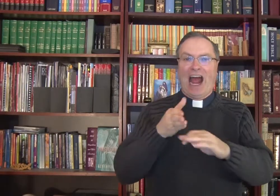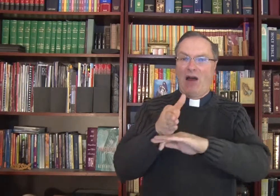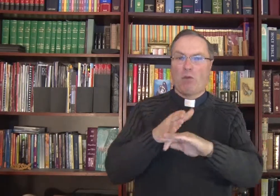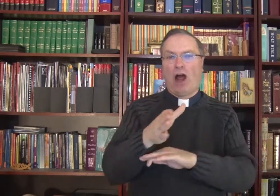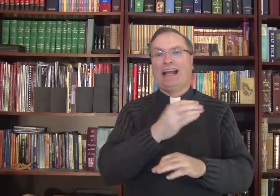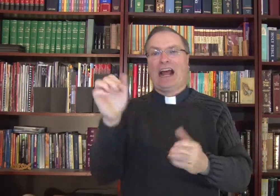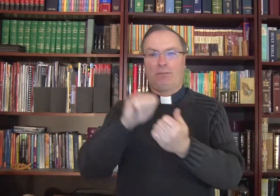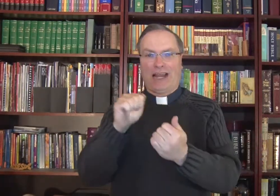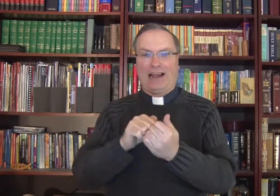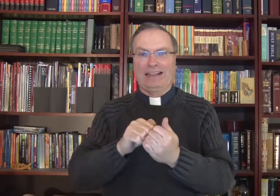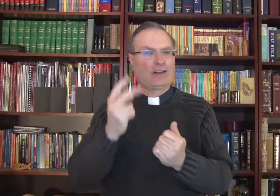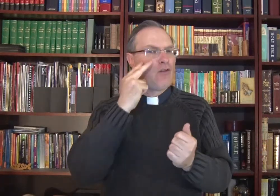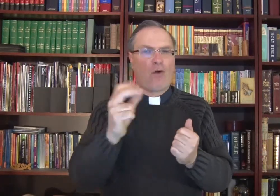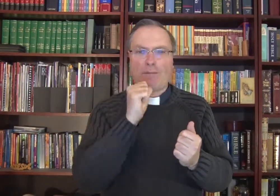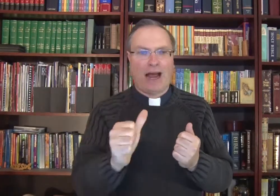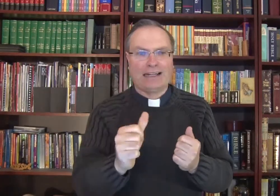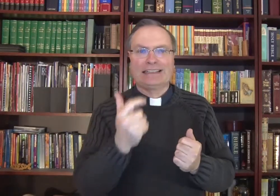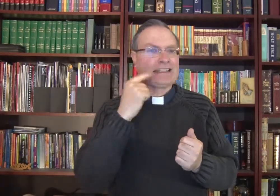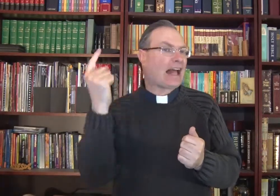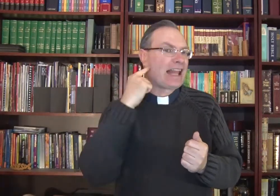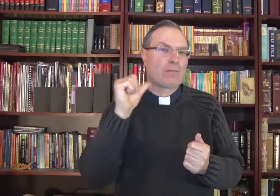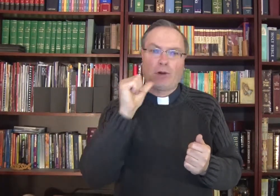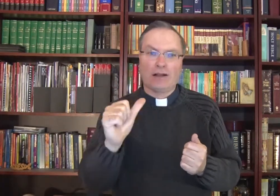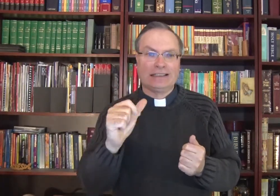en bois et en pierre, qui ne voient pas, qui n'entendent pas